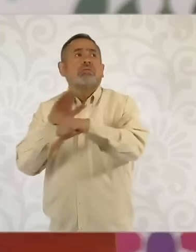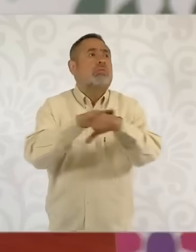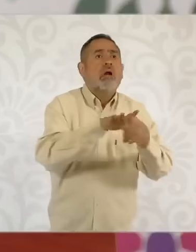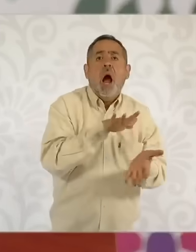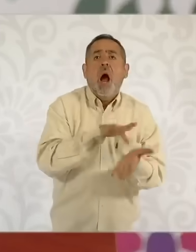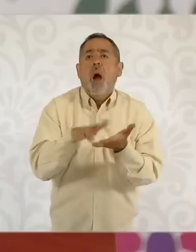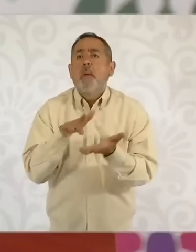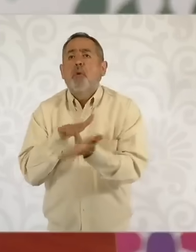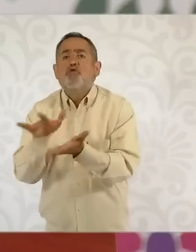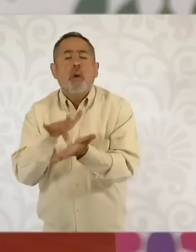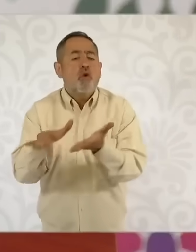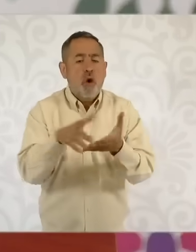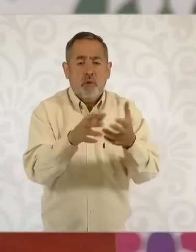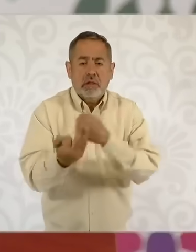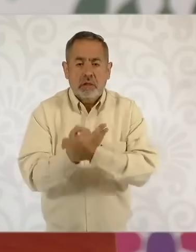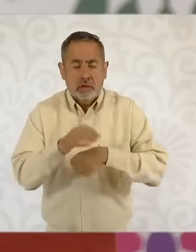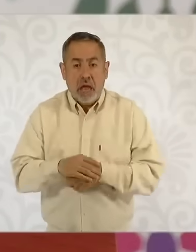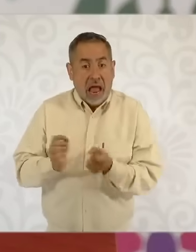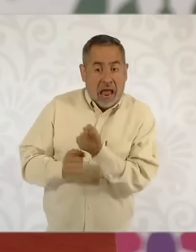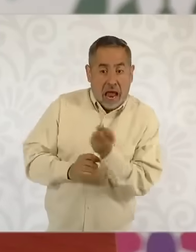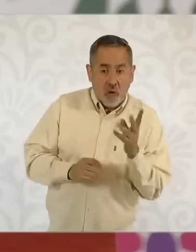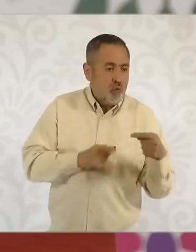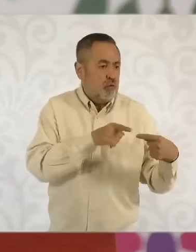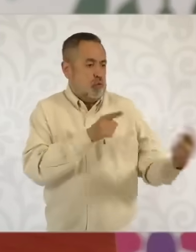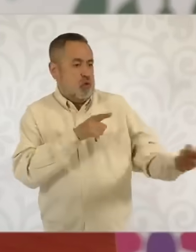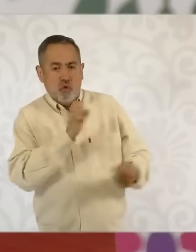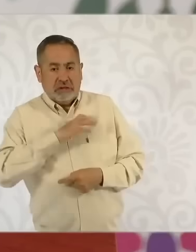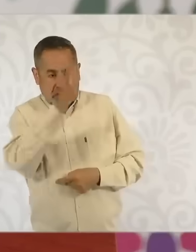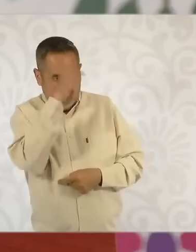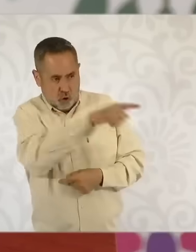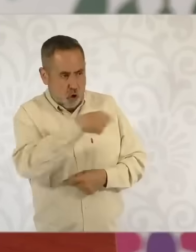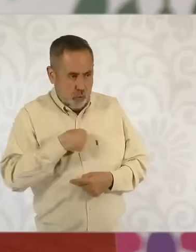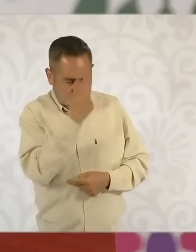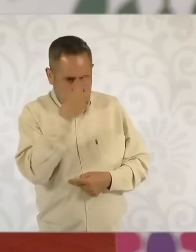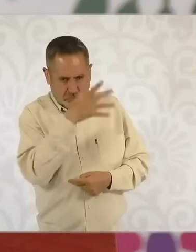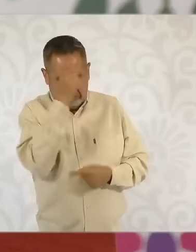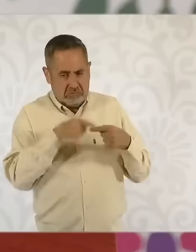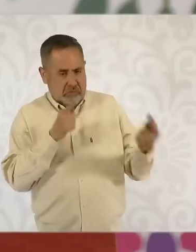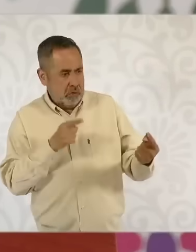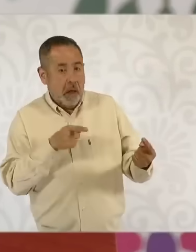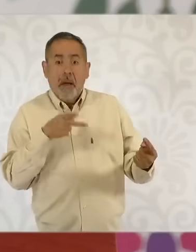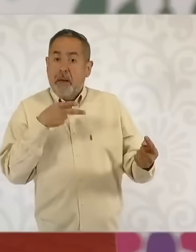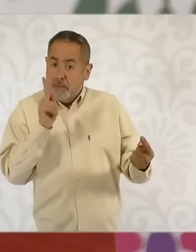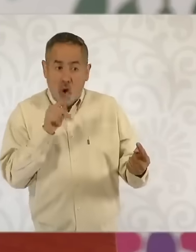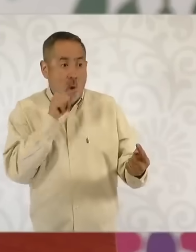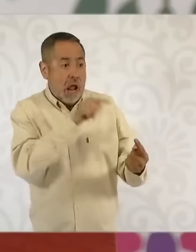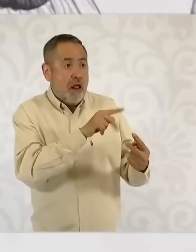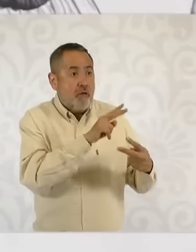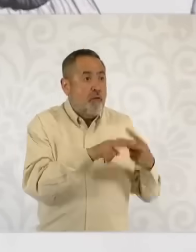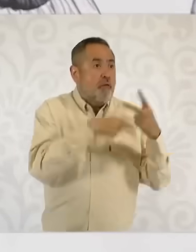Y hay algunos que no coinciden con nosotros y que lo hacen y hay que reconocérselos